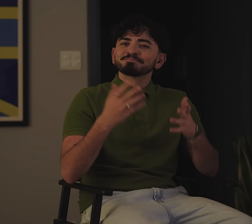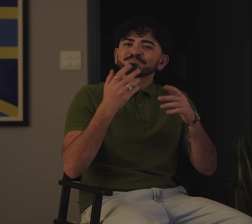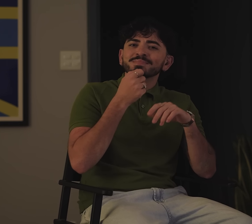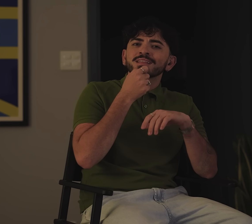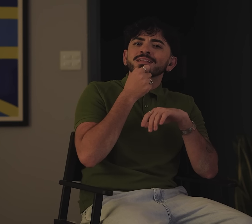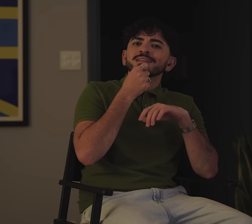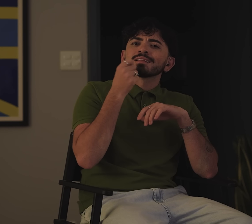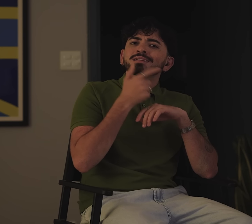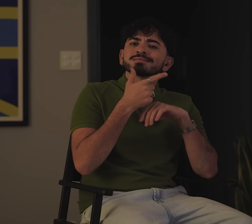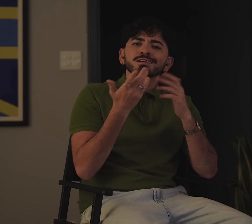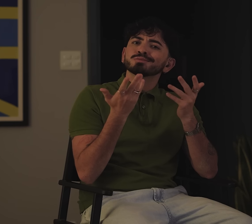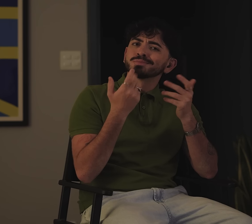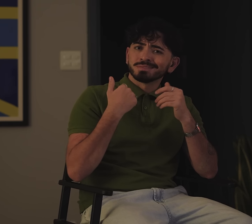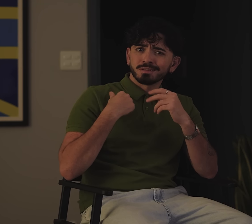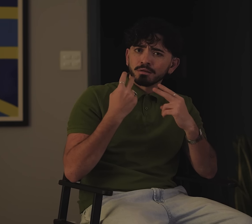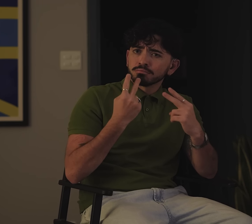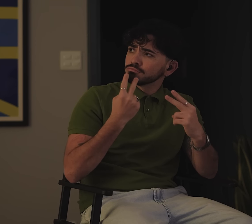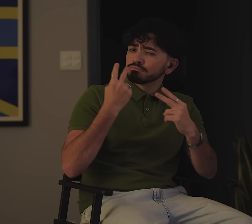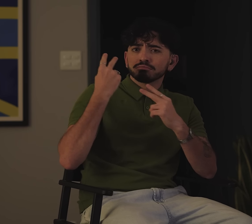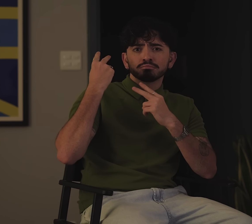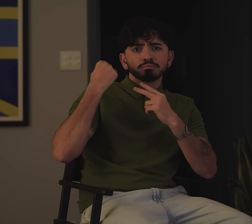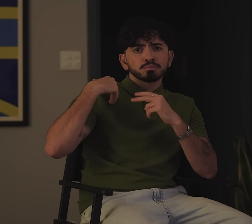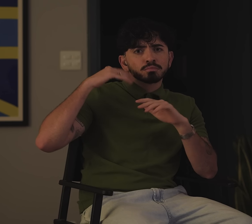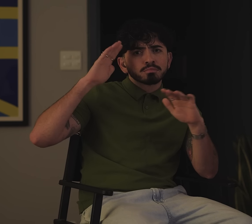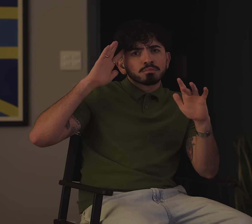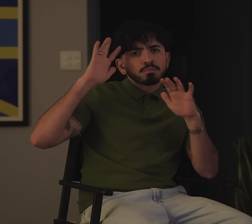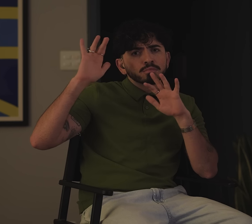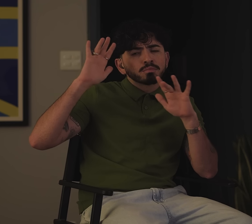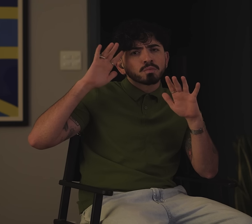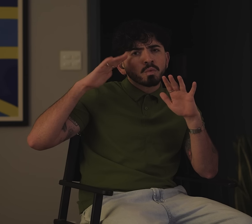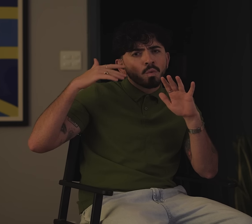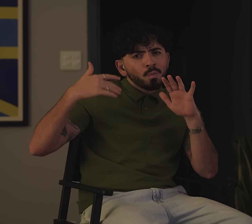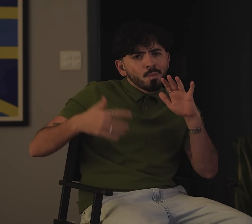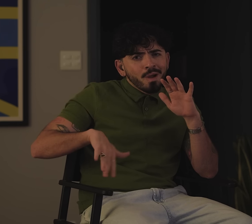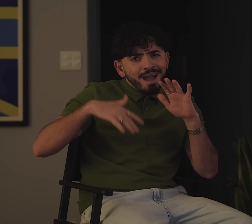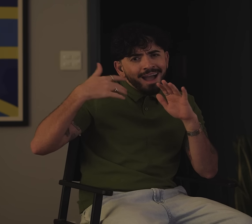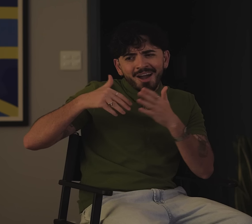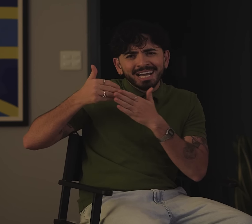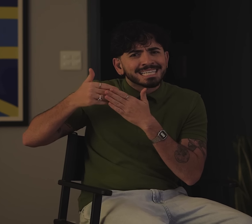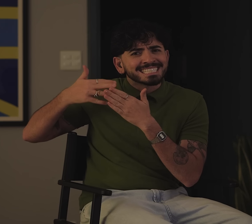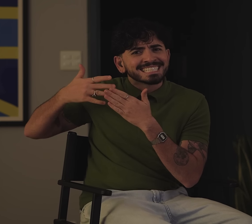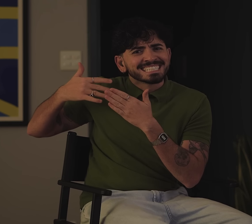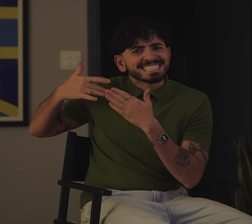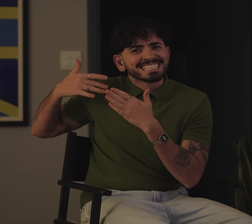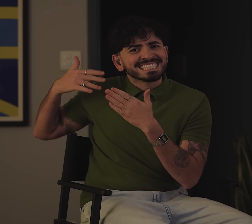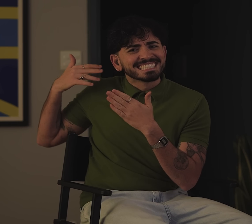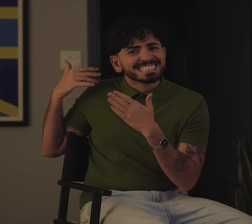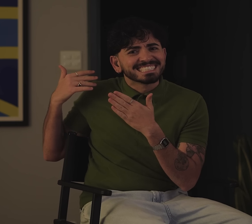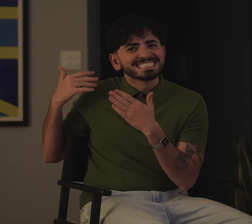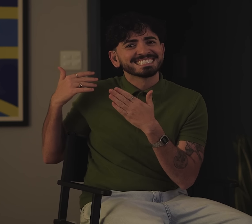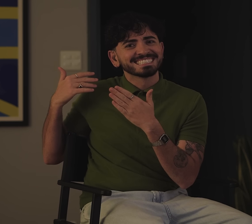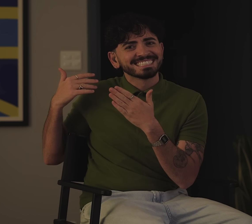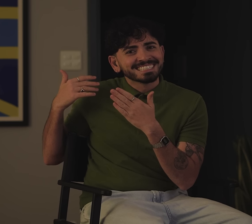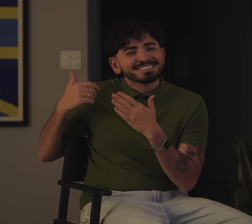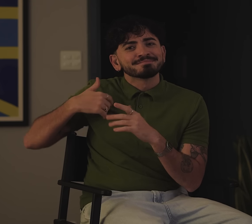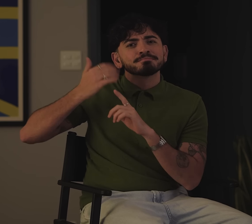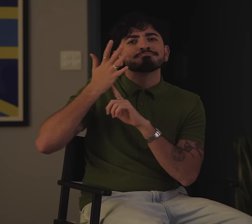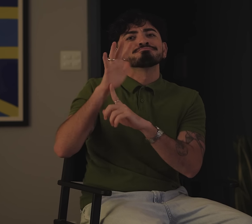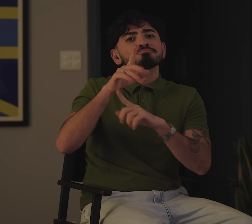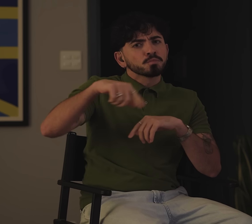É engraçado… Quando olho para trás, ainda me impressiona pensar em tudo o que aconteceu.